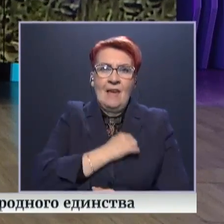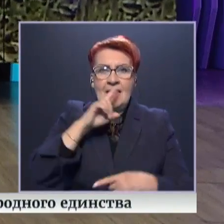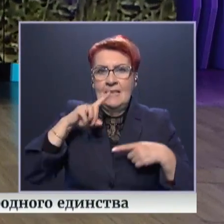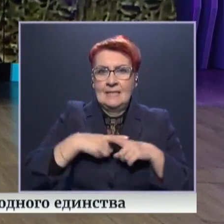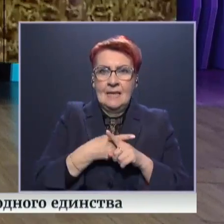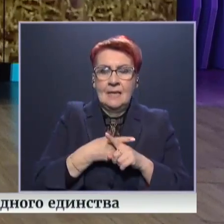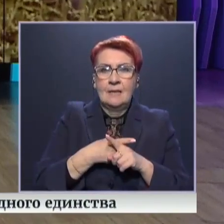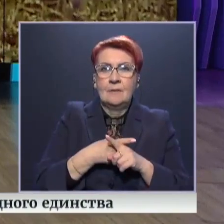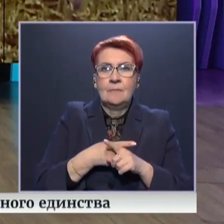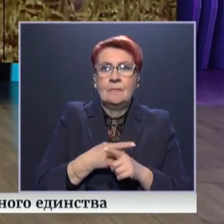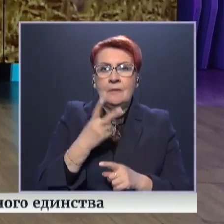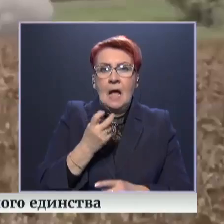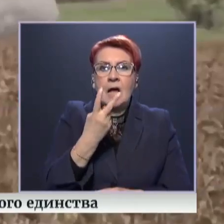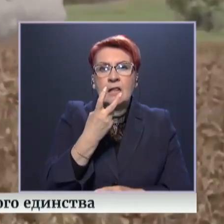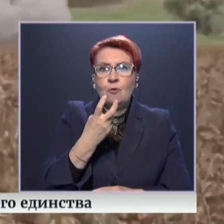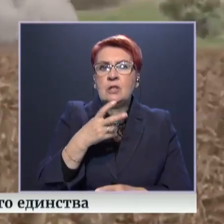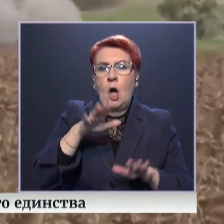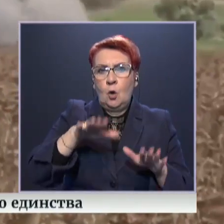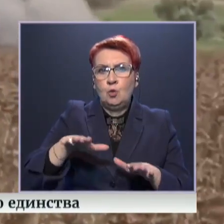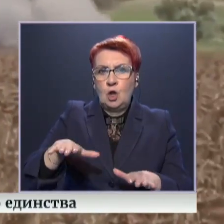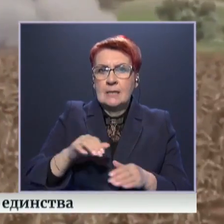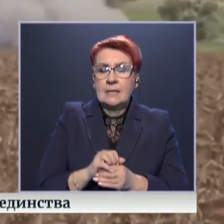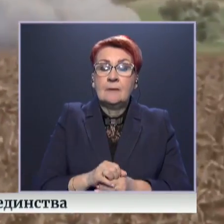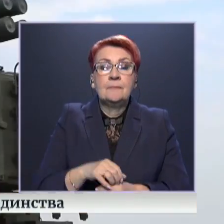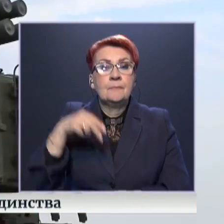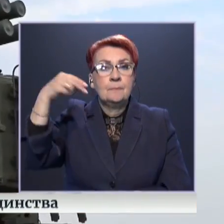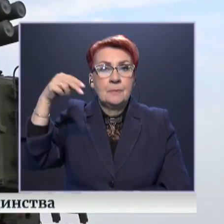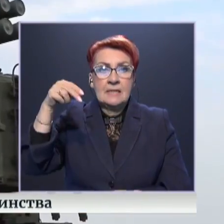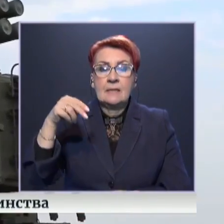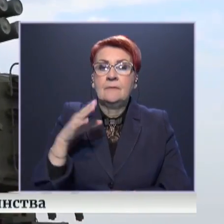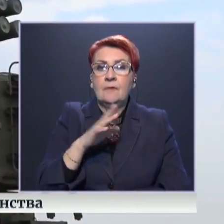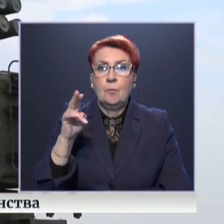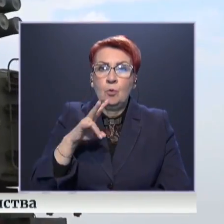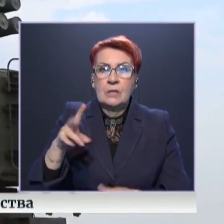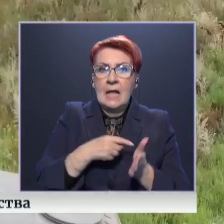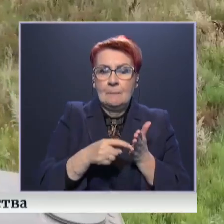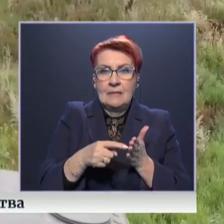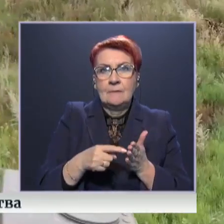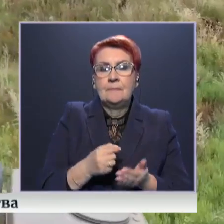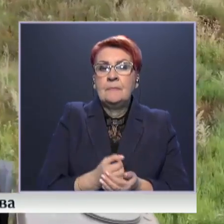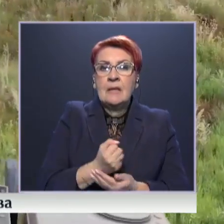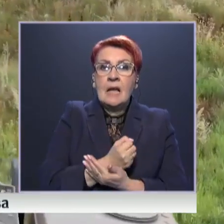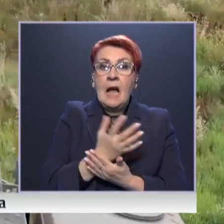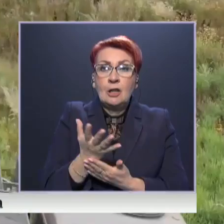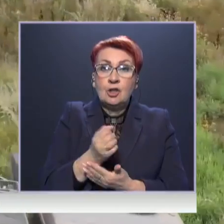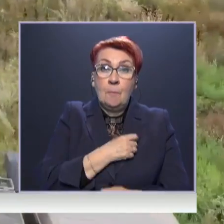почти на 200 участках фронта президент России в пятницу отметил количество мобилизованных граждан России существенно